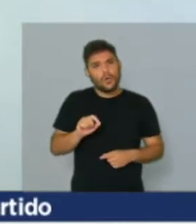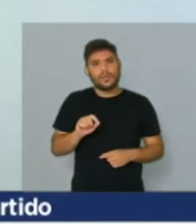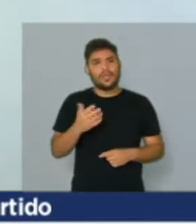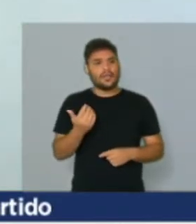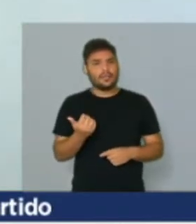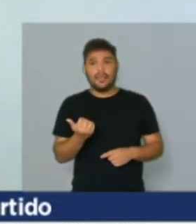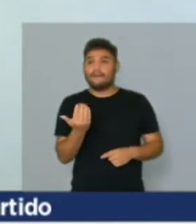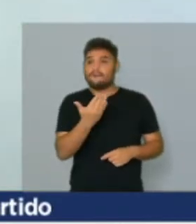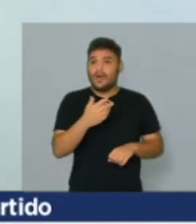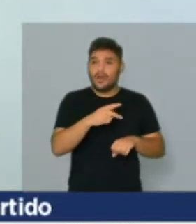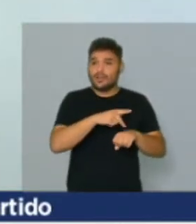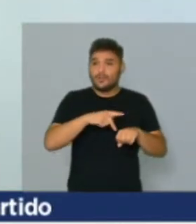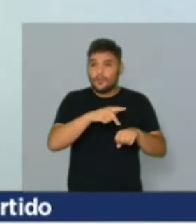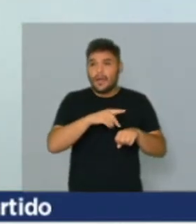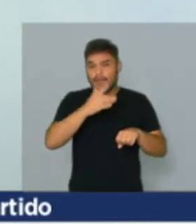AS DENÚNCIAS DE TEREM... MANTIDO APLICAÇÕES